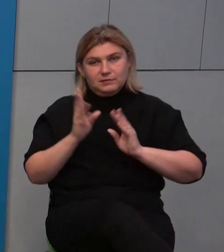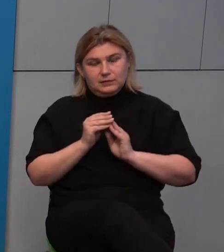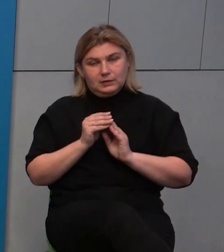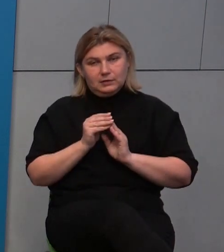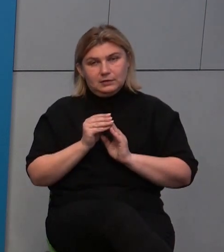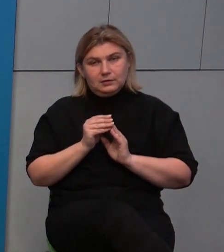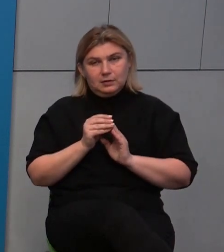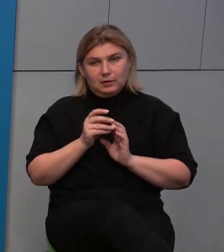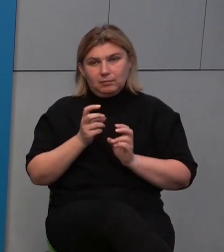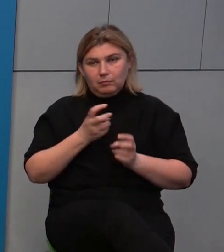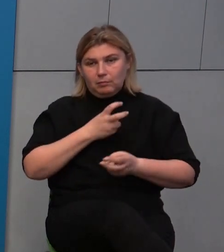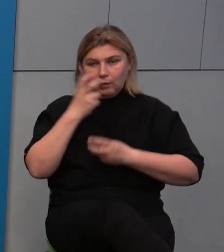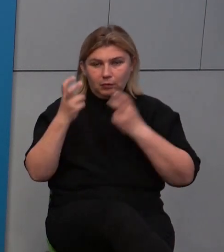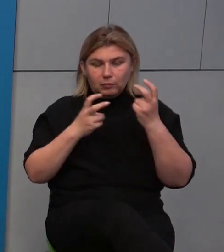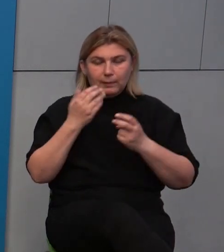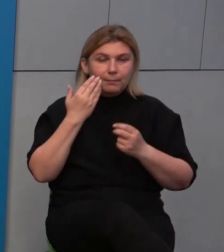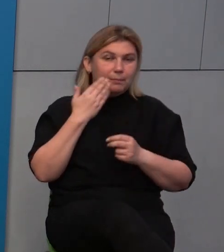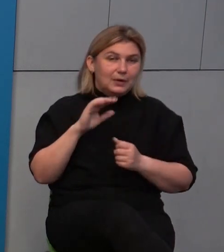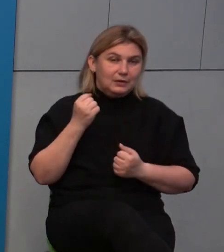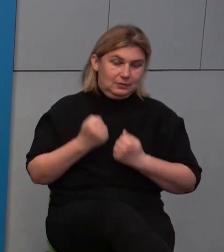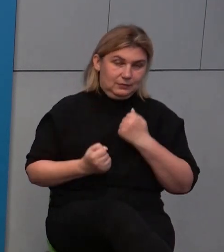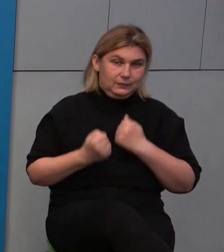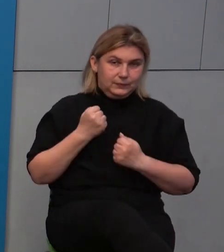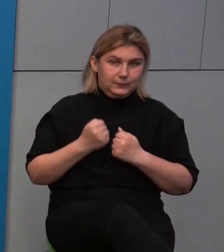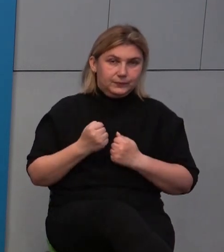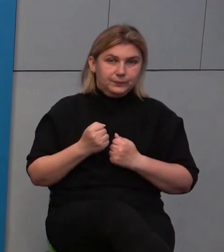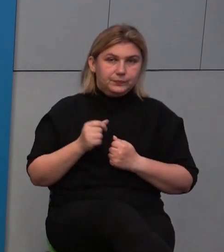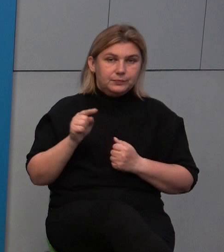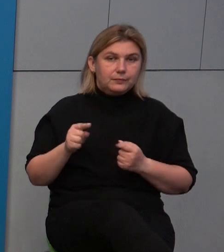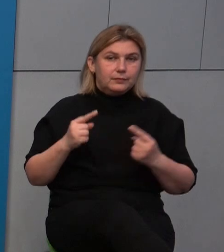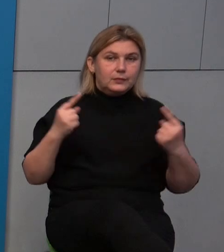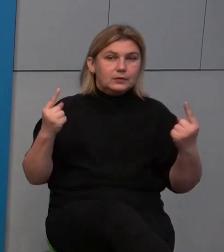bardzo złożone i ta sytuacja...